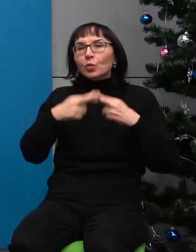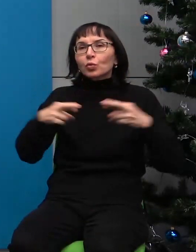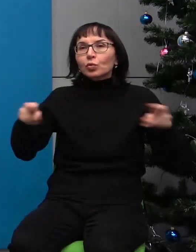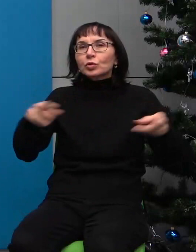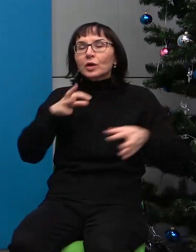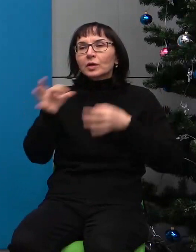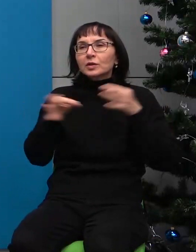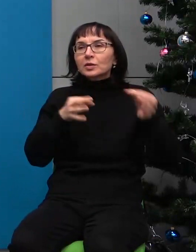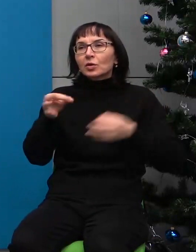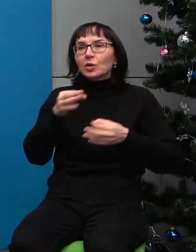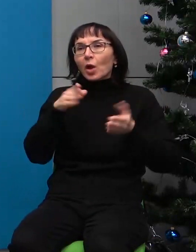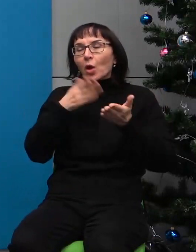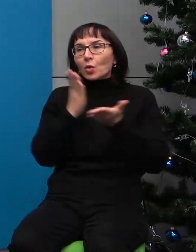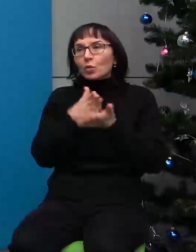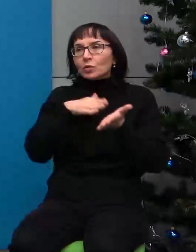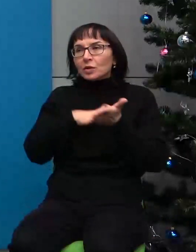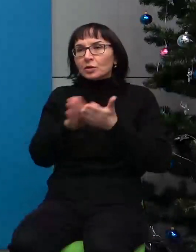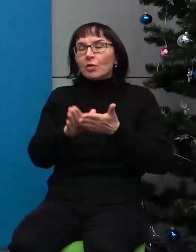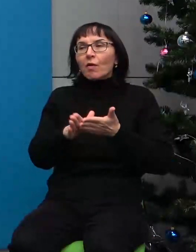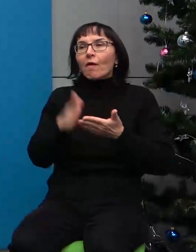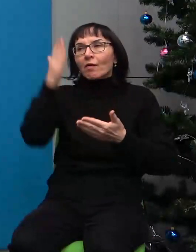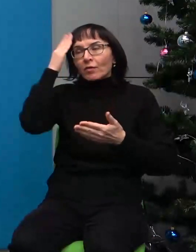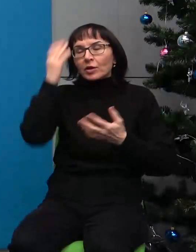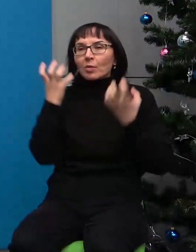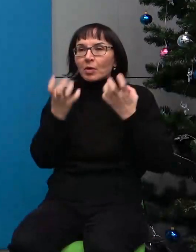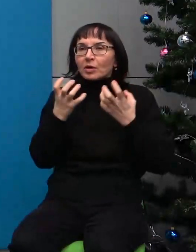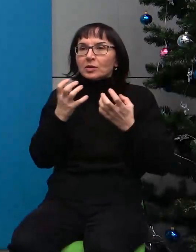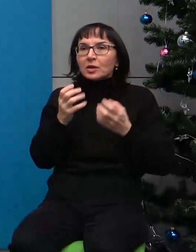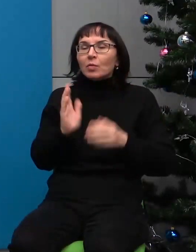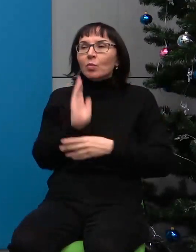i dlatego ja już wtedy wiedziałem, że chcę być dziennikarzem w przyszłości.